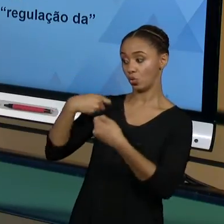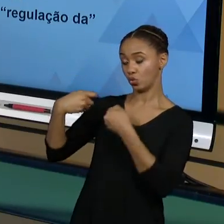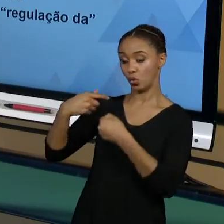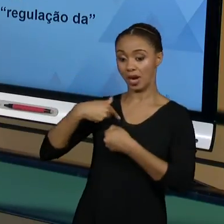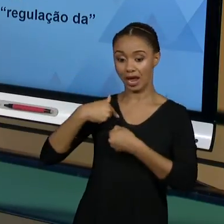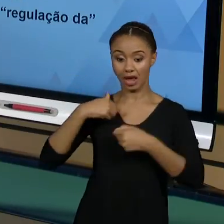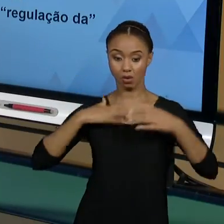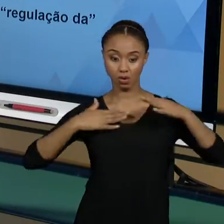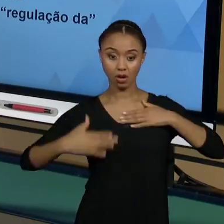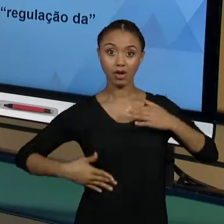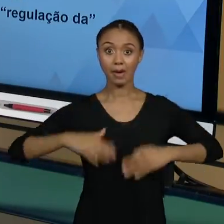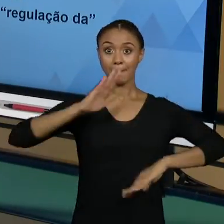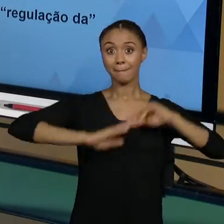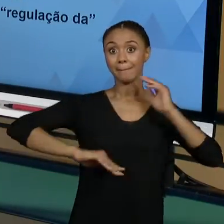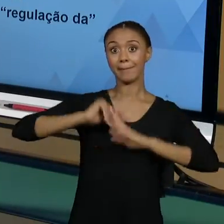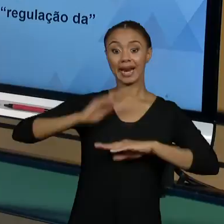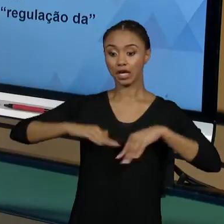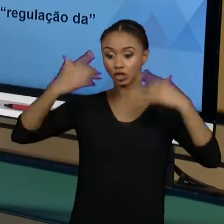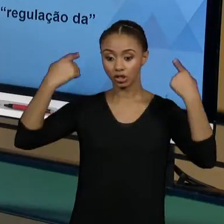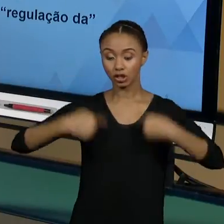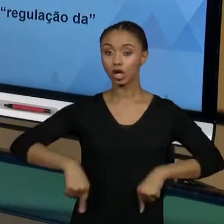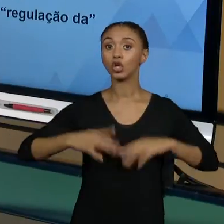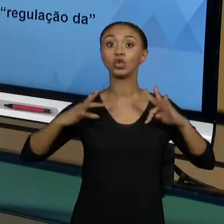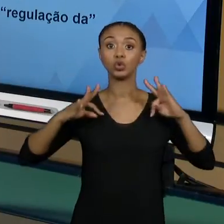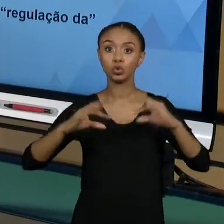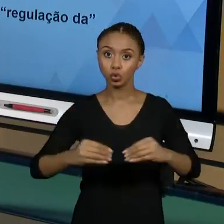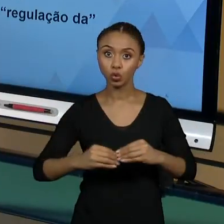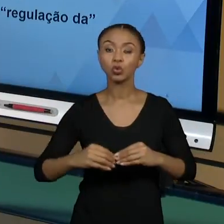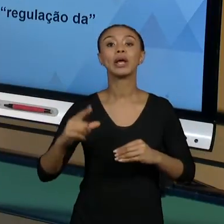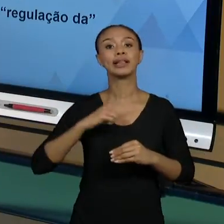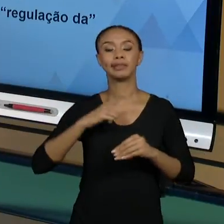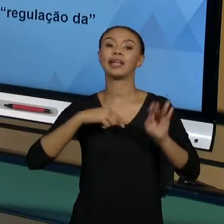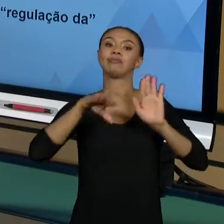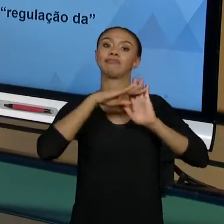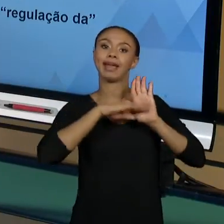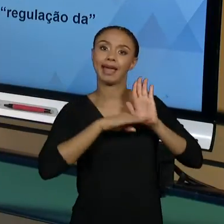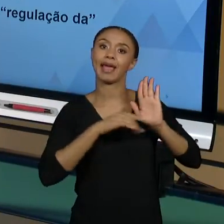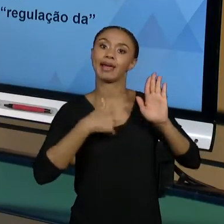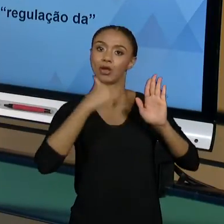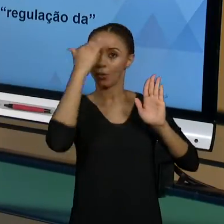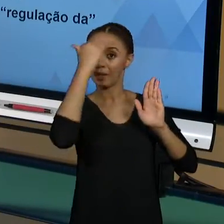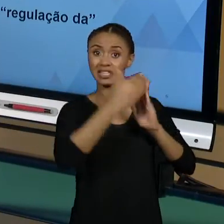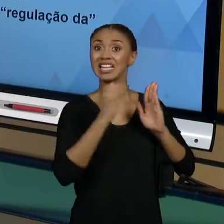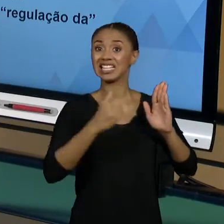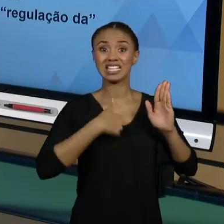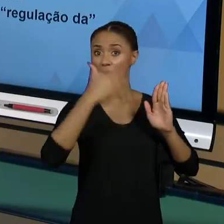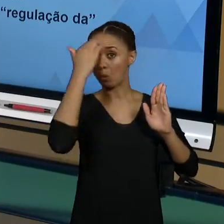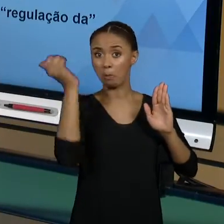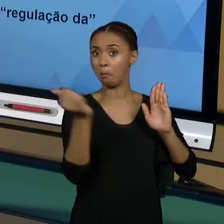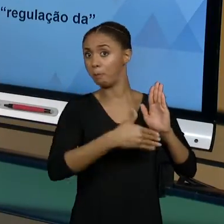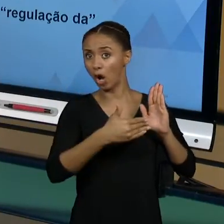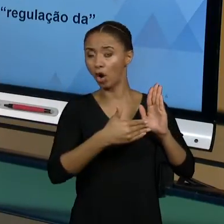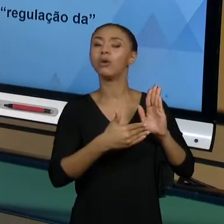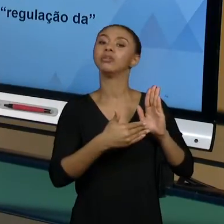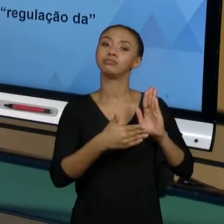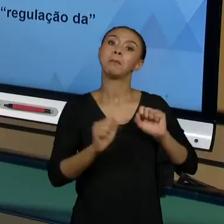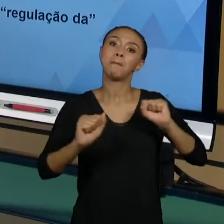SEGUE DETERMINADAS NORMAS, E SE EU NÃO SIGO ESSAS NORMAS ALGUMA COISA ME ACONTECE, SOU REPREENDIDO,